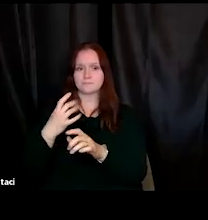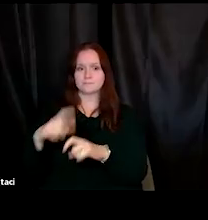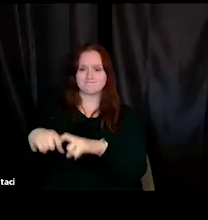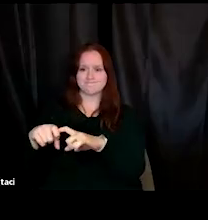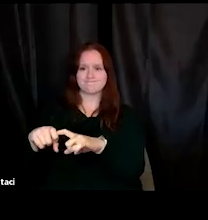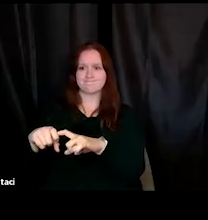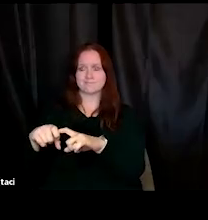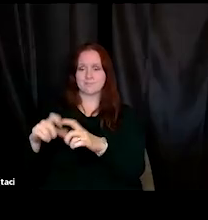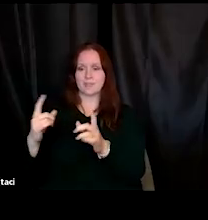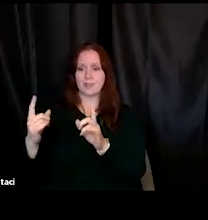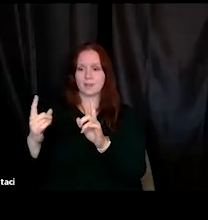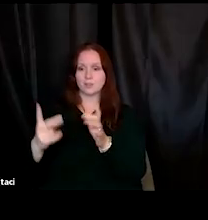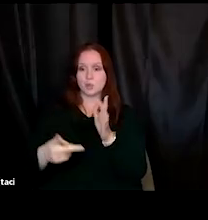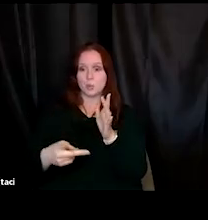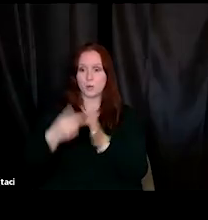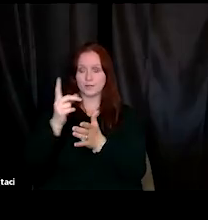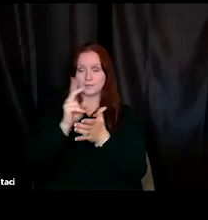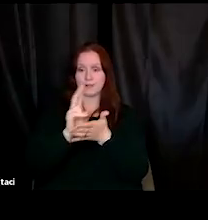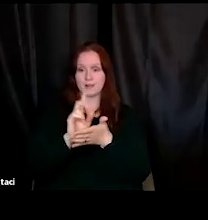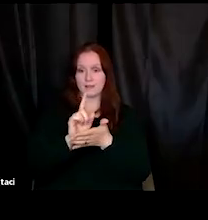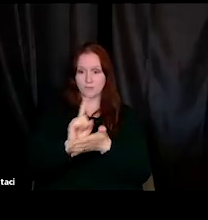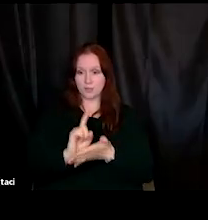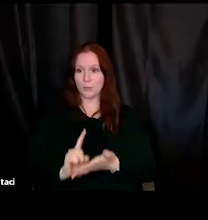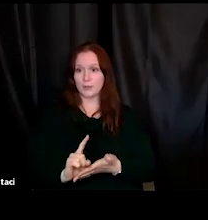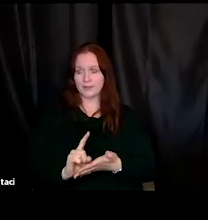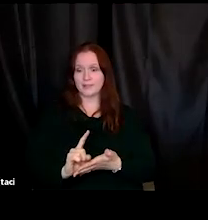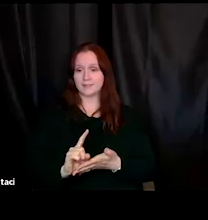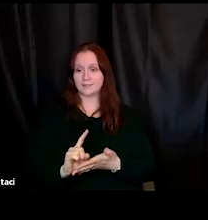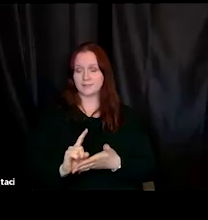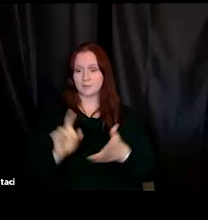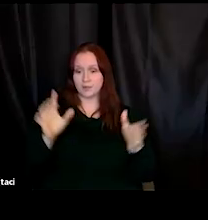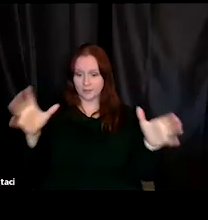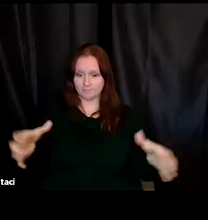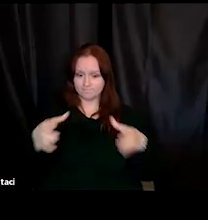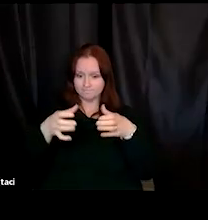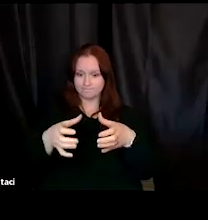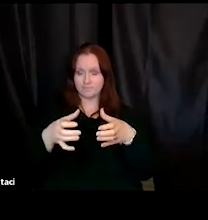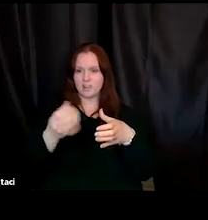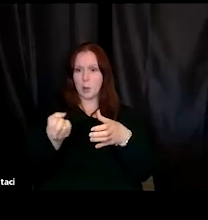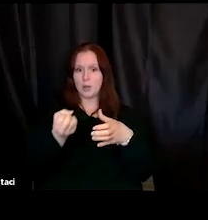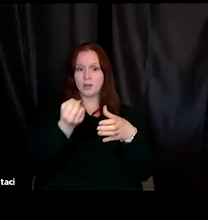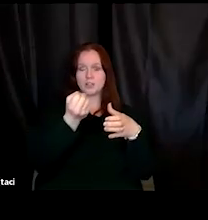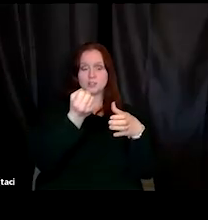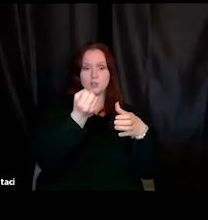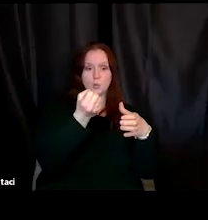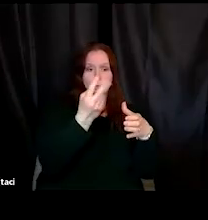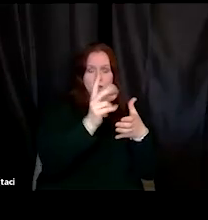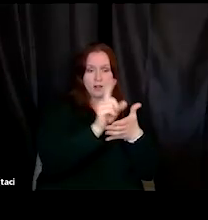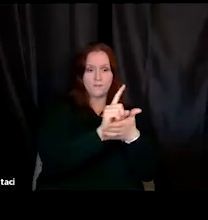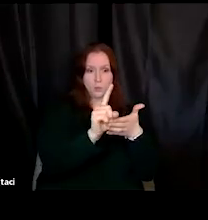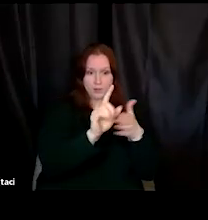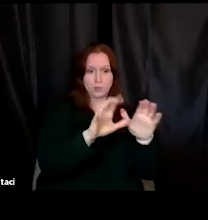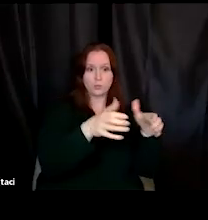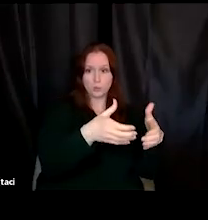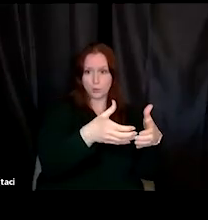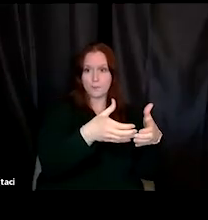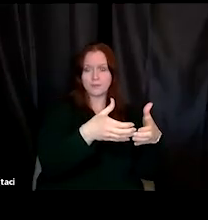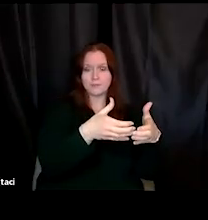Lo que comenzamos a hacer es hacer que todos los clientes que están inscritos en PATH y no tienen ingresos,